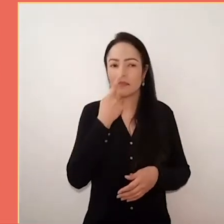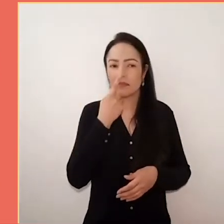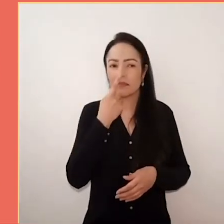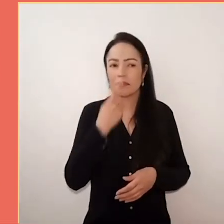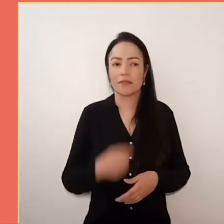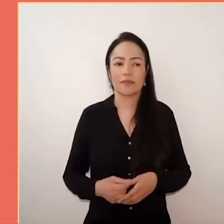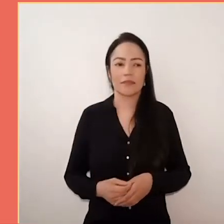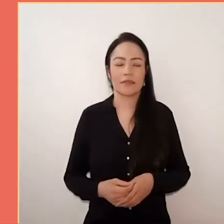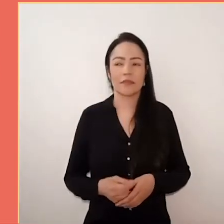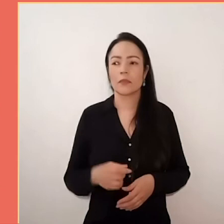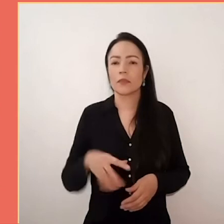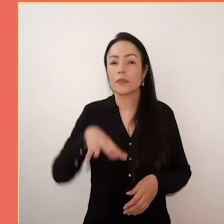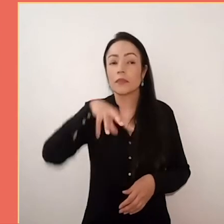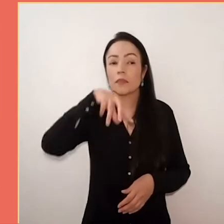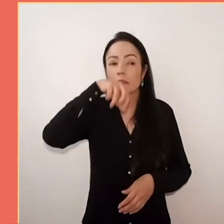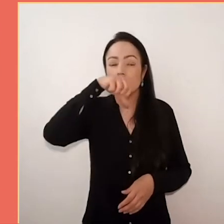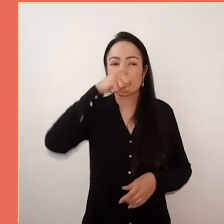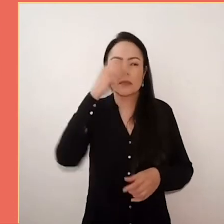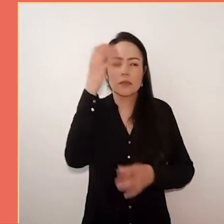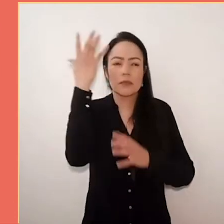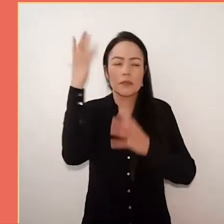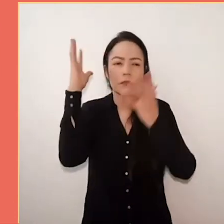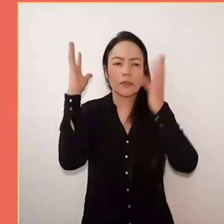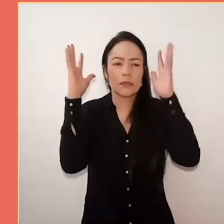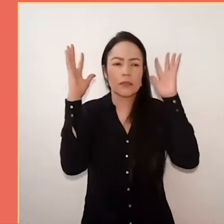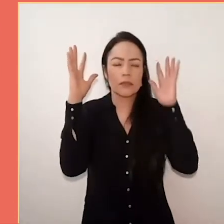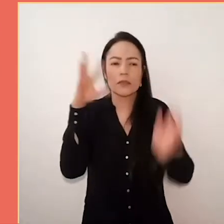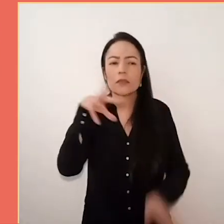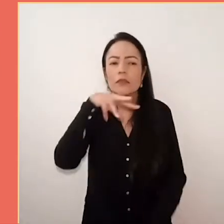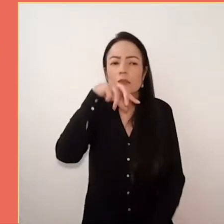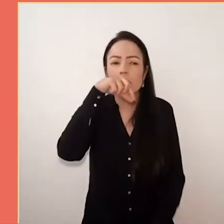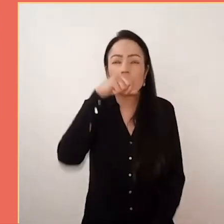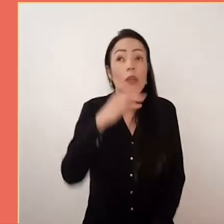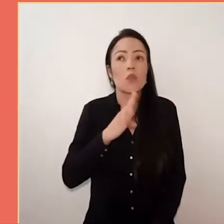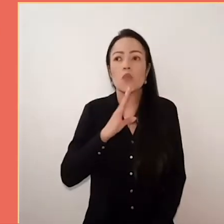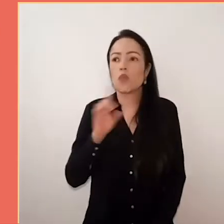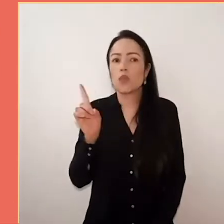o cheiro de selva. Que eu não conhecia, embora tendo nascido na África,